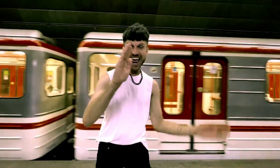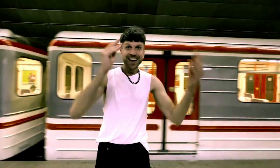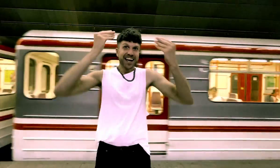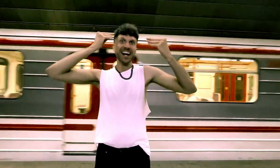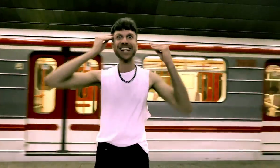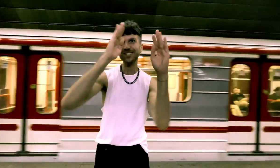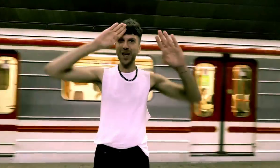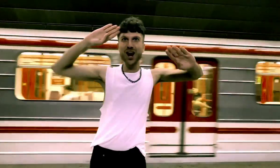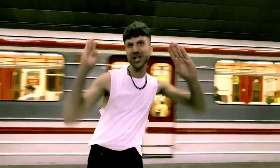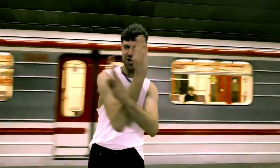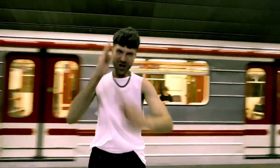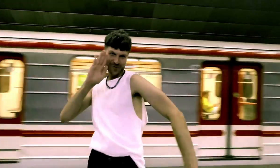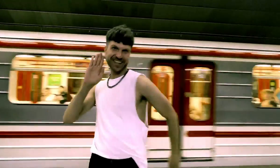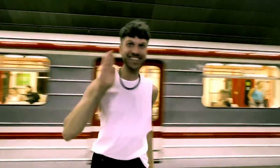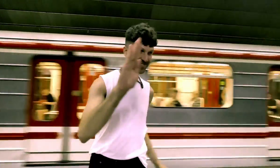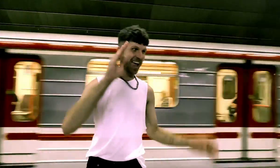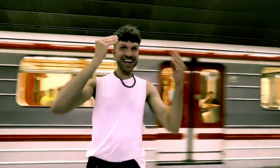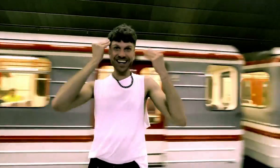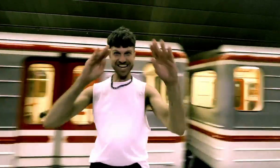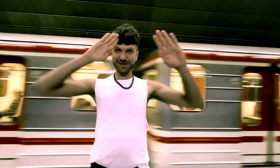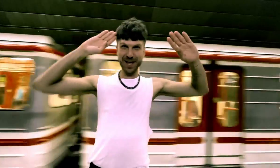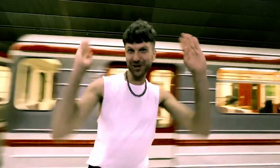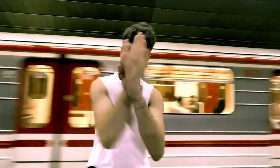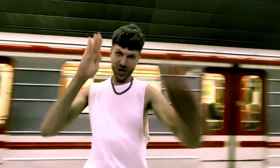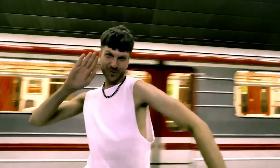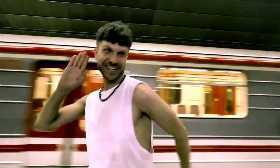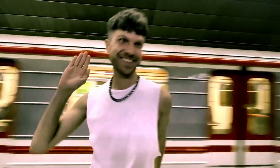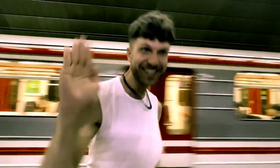Respektuji tvé rozhodnutí.